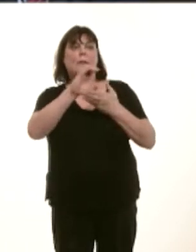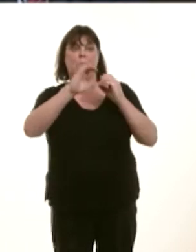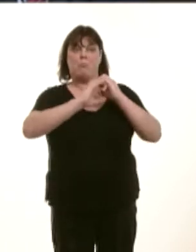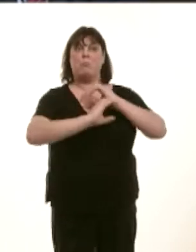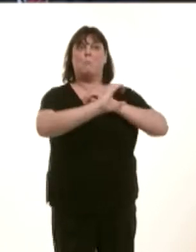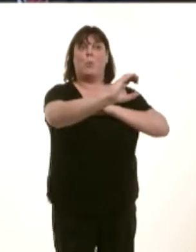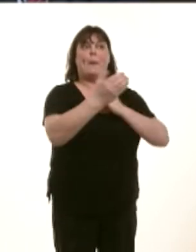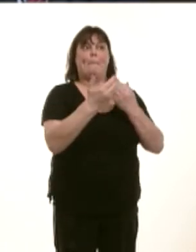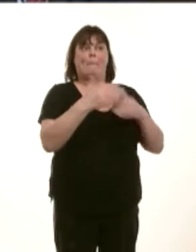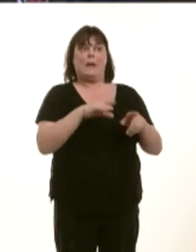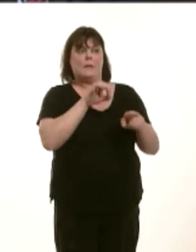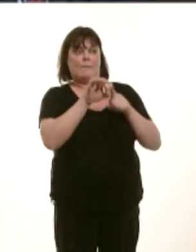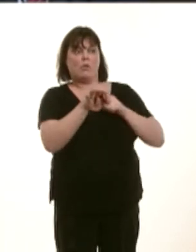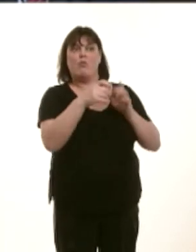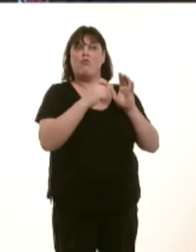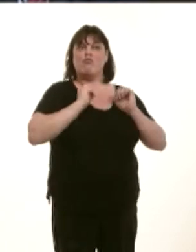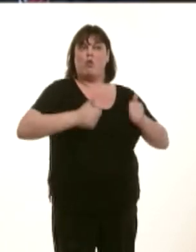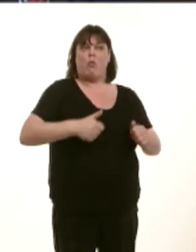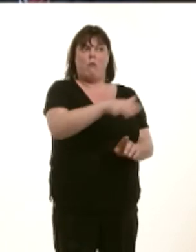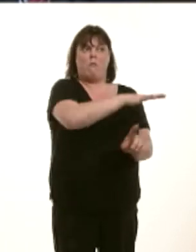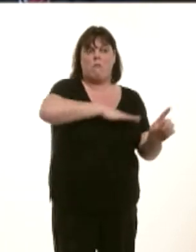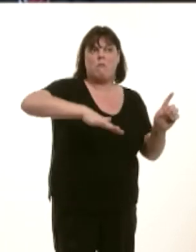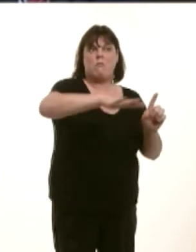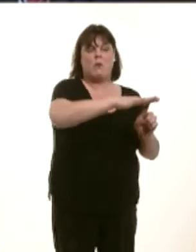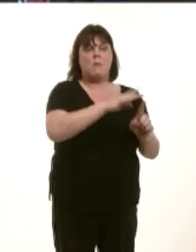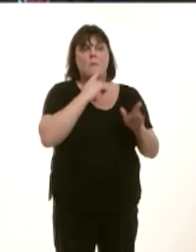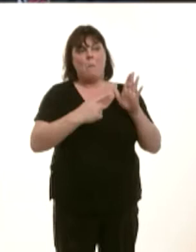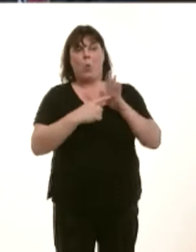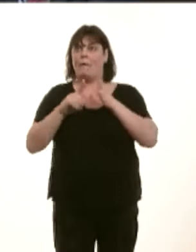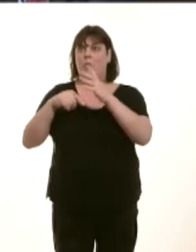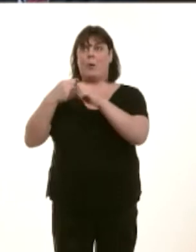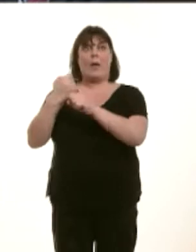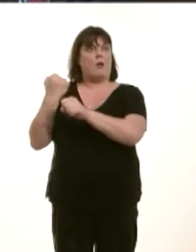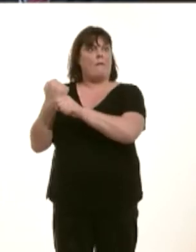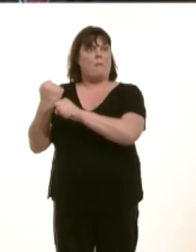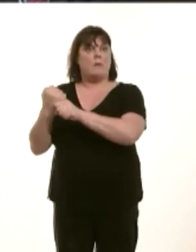dros ben, felly, fod yna fuddsoddiad gan Lywodraeth y Deyrnas Unedig, a hefyd y cwmnÔau preifat,